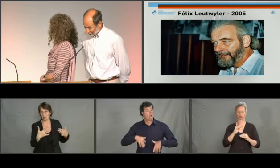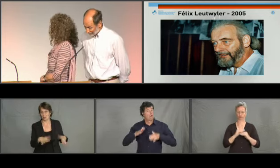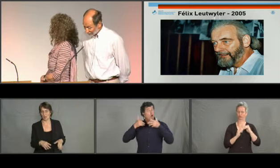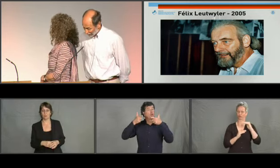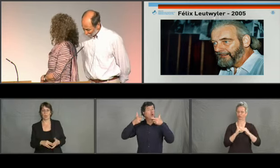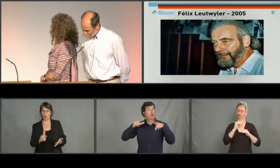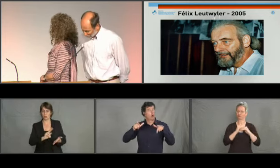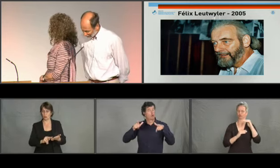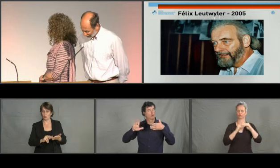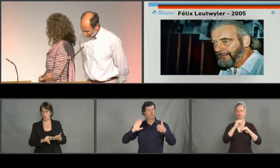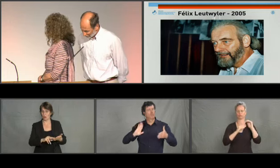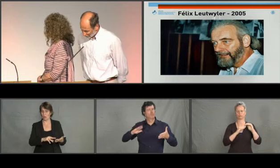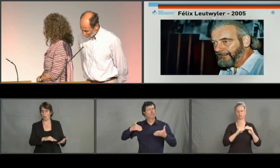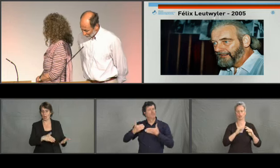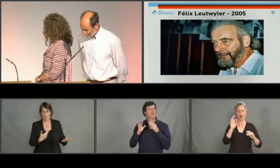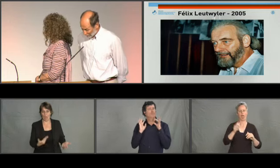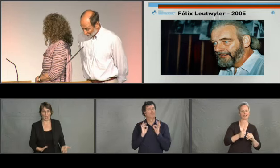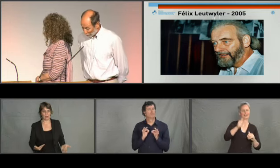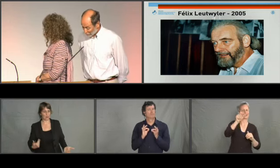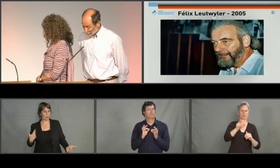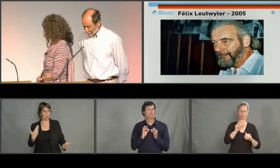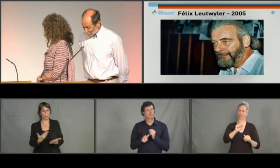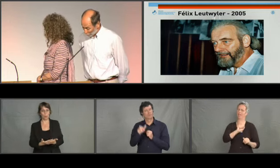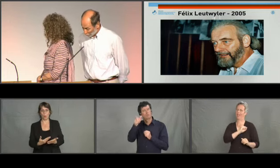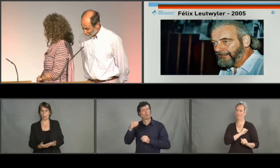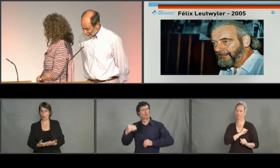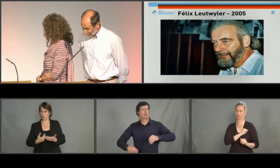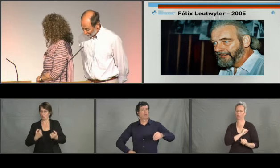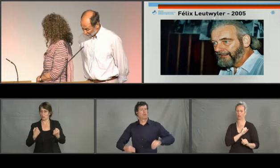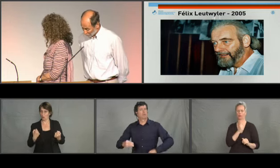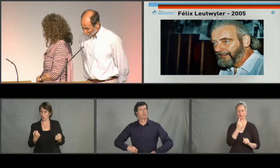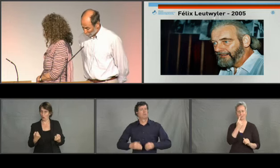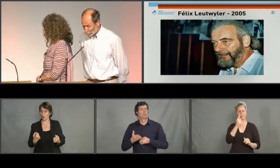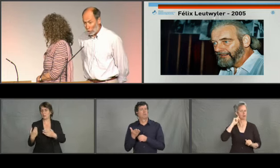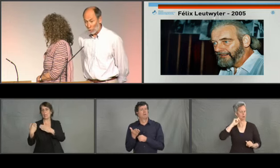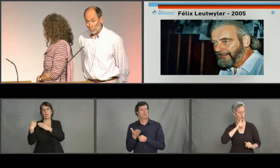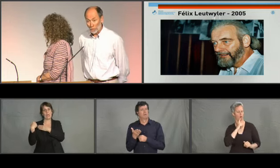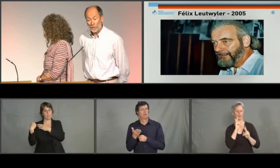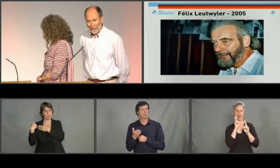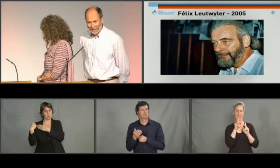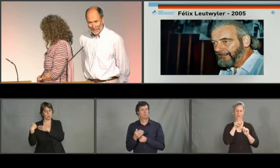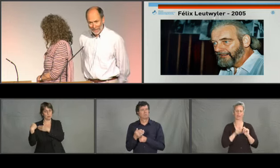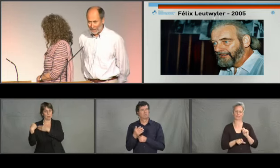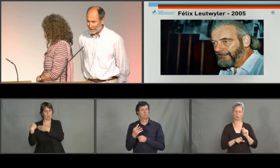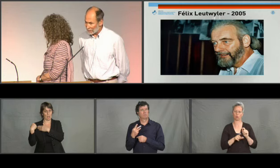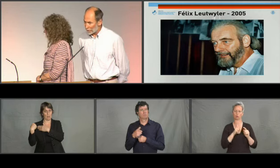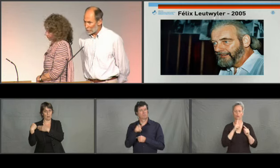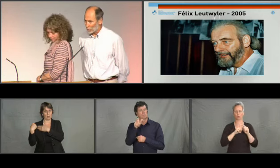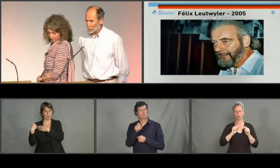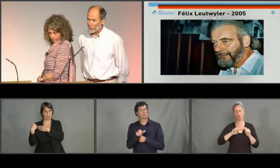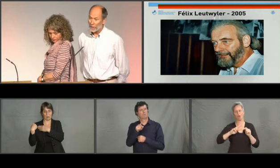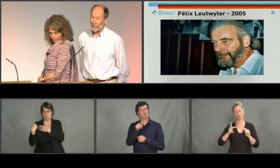die Leiterin ist erfolgreich als gehörlose Lehrperson und weitere Lehrpersonen,